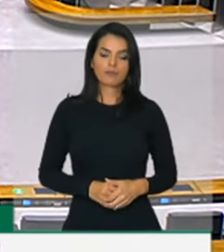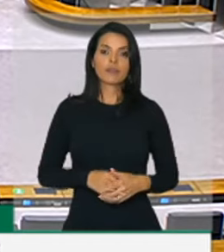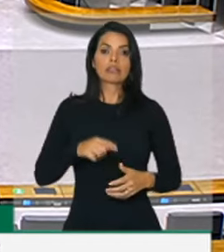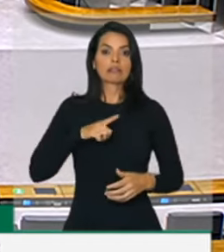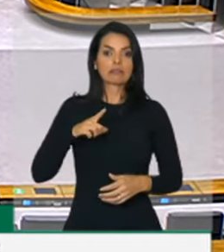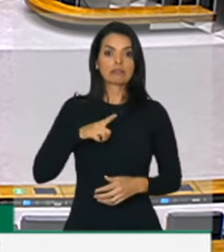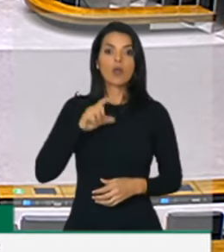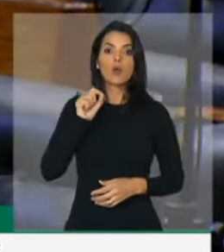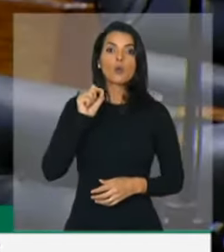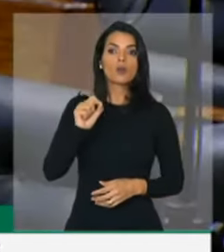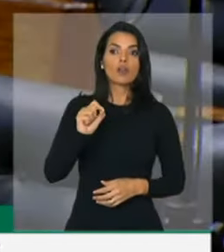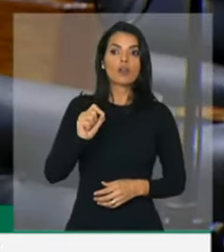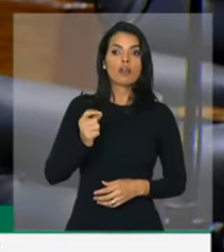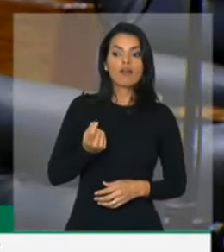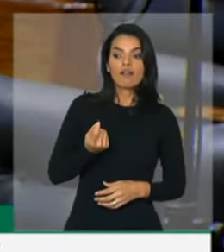PRESIDENTE ... SUS, VALE DEZ